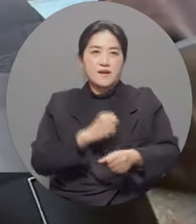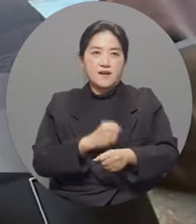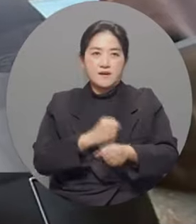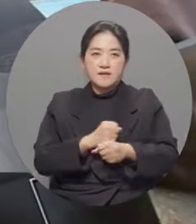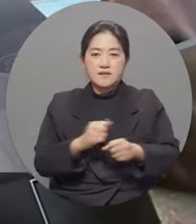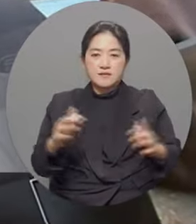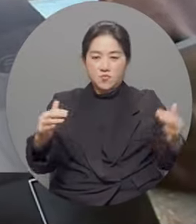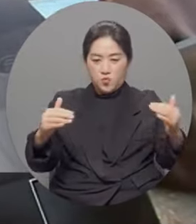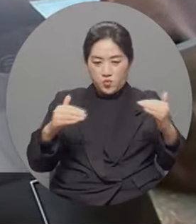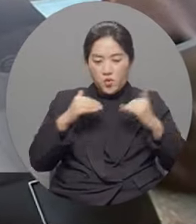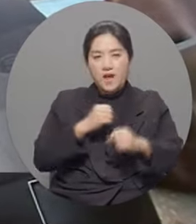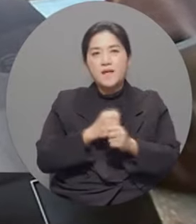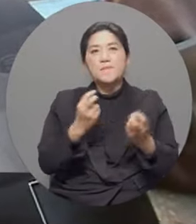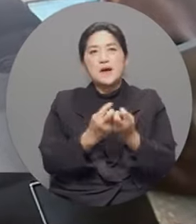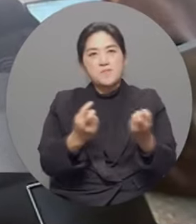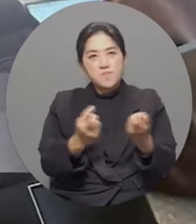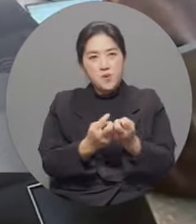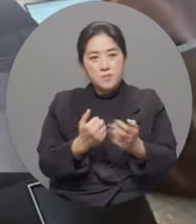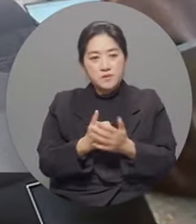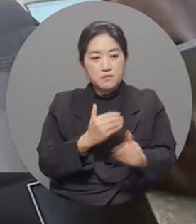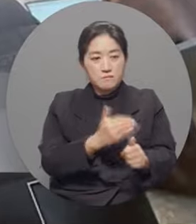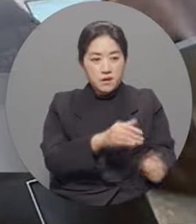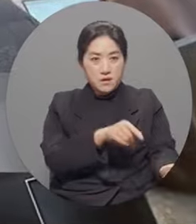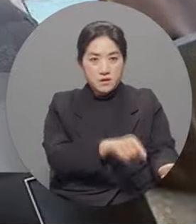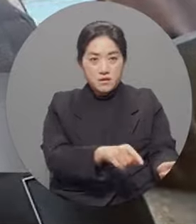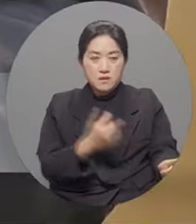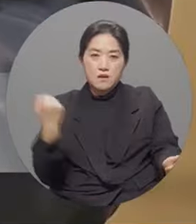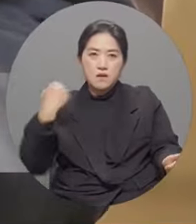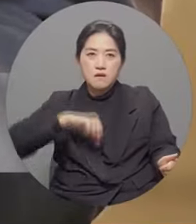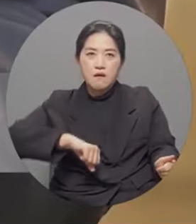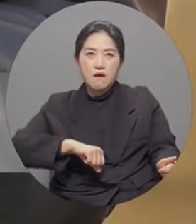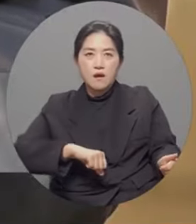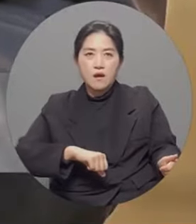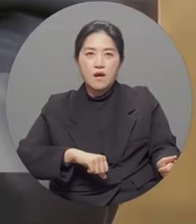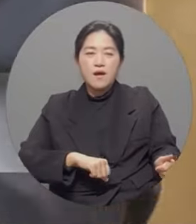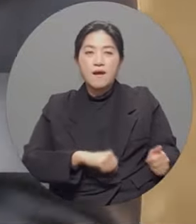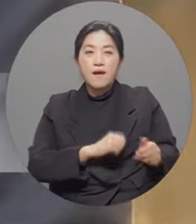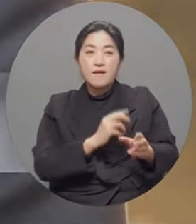공천 기준부터 여론을 반영한다며 주목도를높여 간다는 보관이지만 탈락자들의 경선